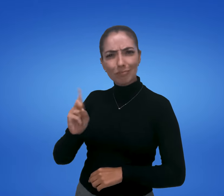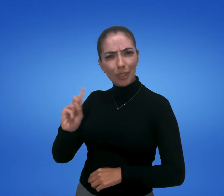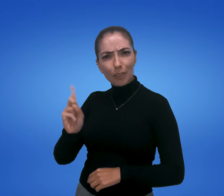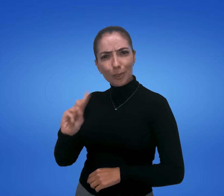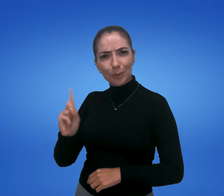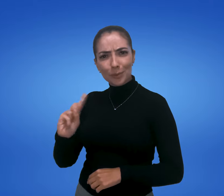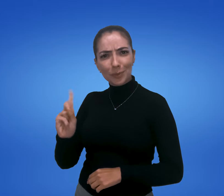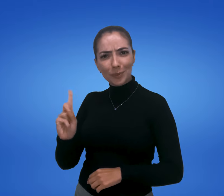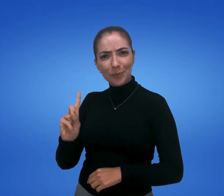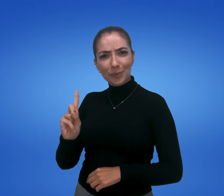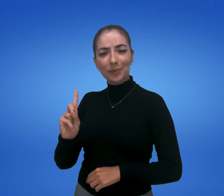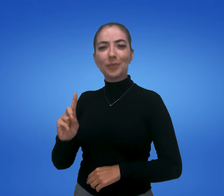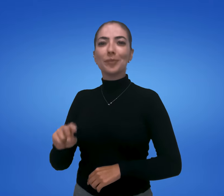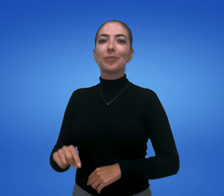"não"